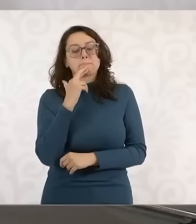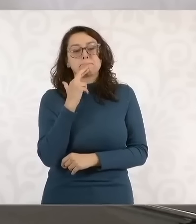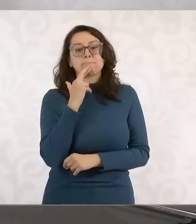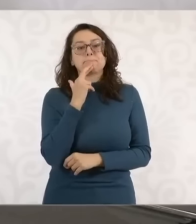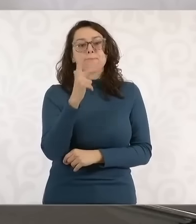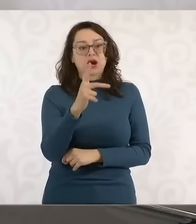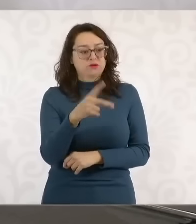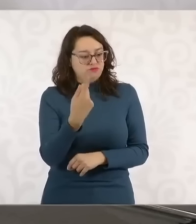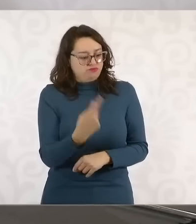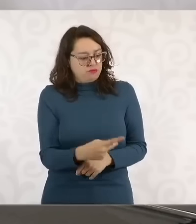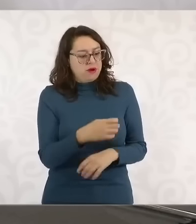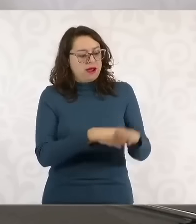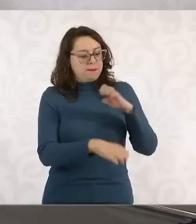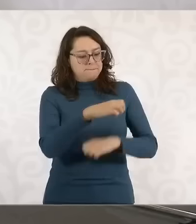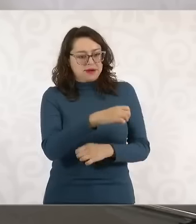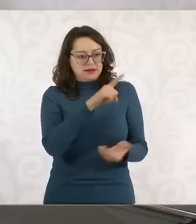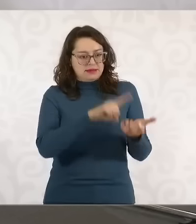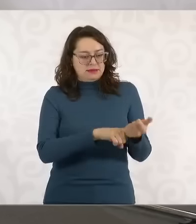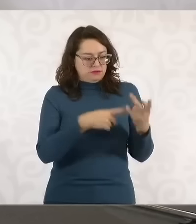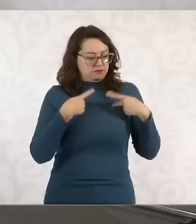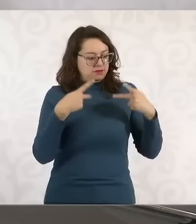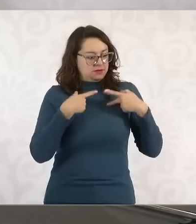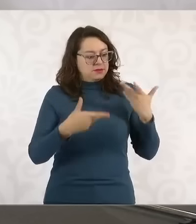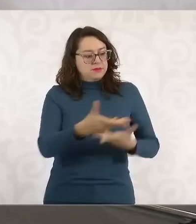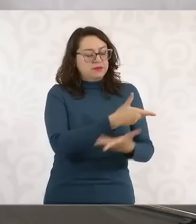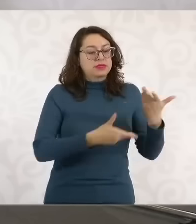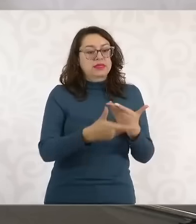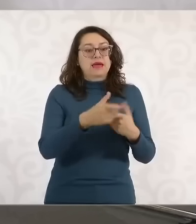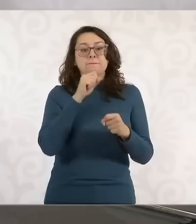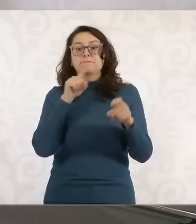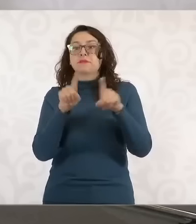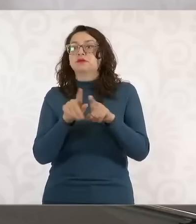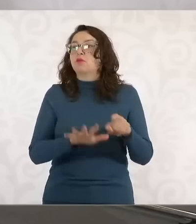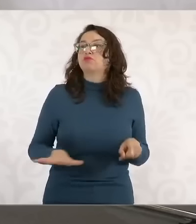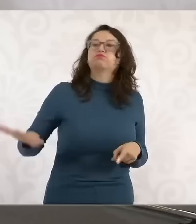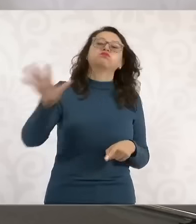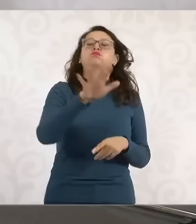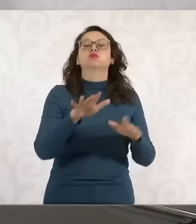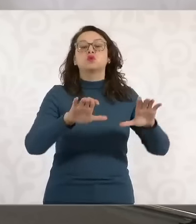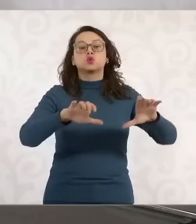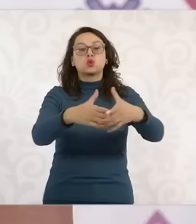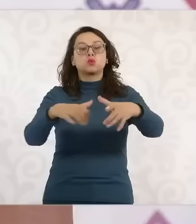nuestros colaboradores como para las comunidades donde tenemos presencia. Hoy, señora presidenta,